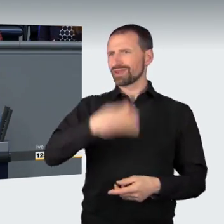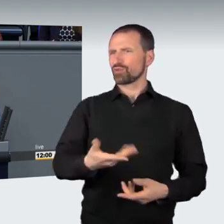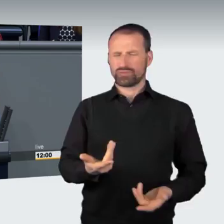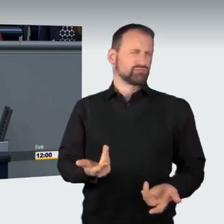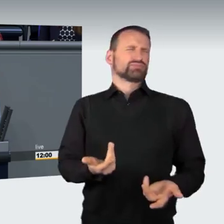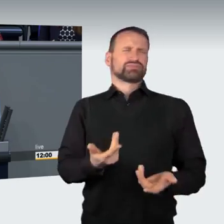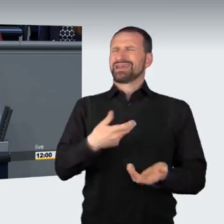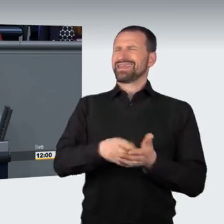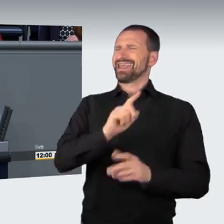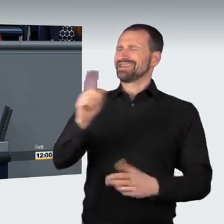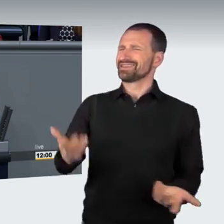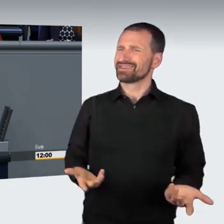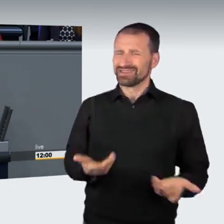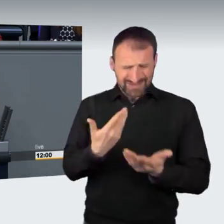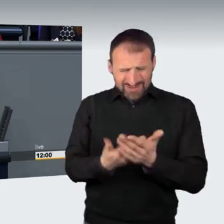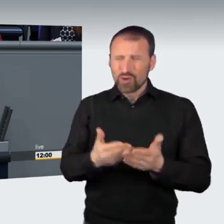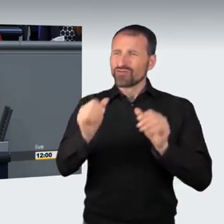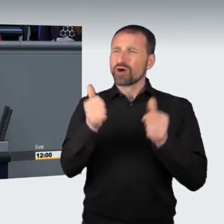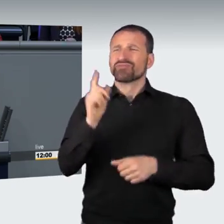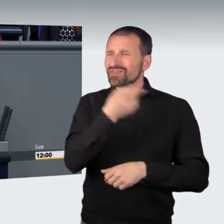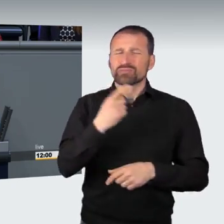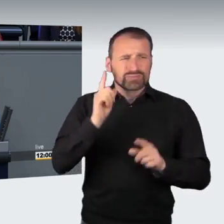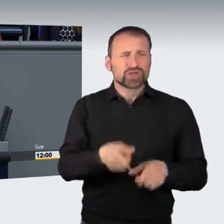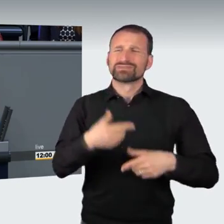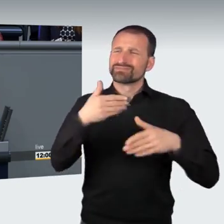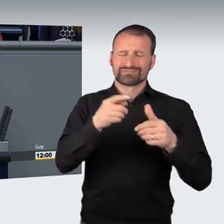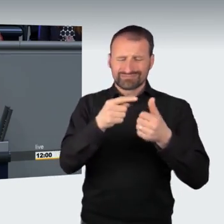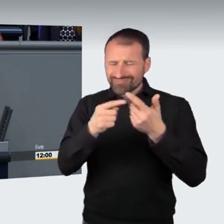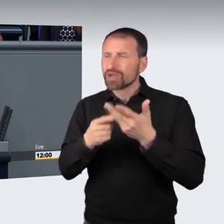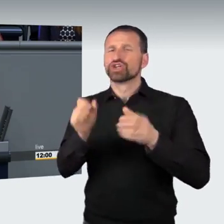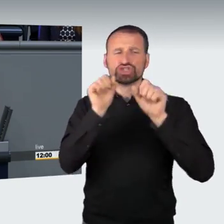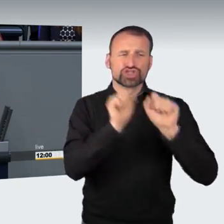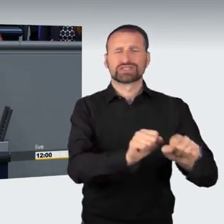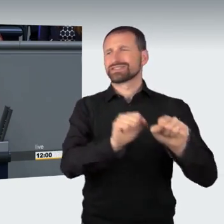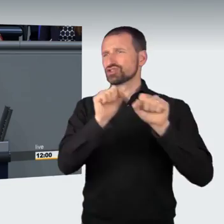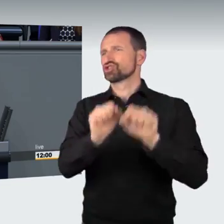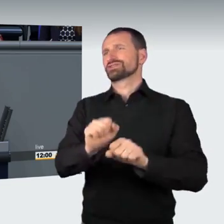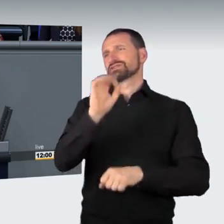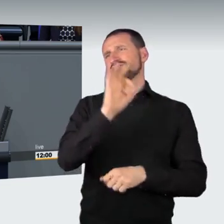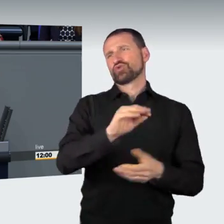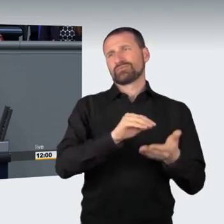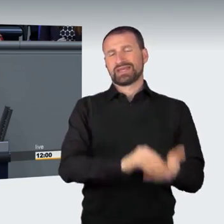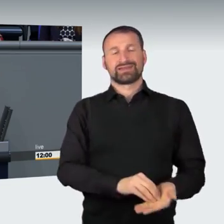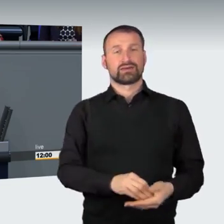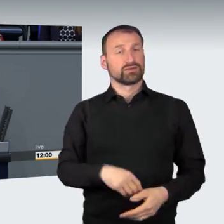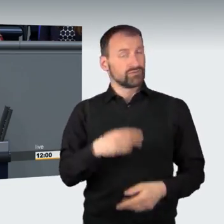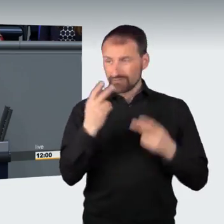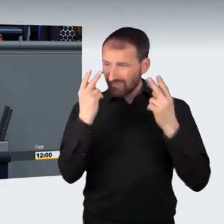Eines ist doch klar: Je mehr wir den Kündigungsschutz für die Mieter verbessern, desto besser schützen wir unsere Städte vor Spekulation.